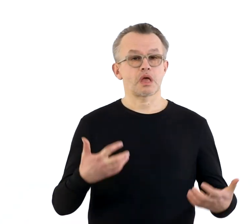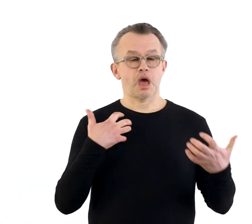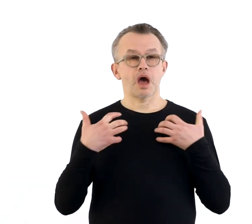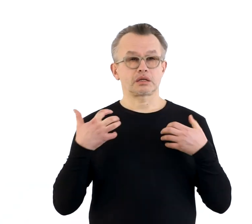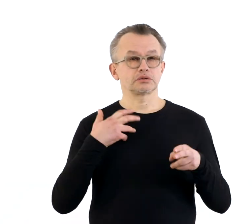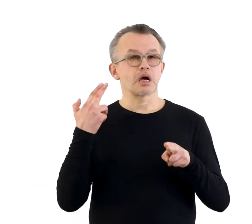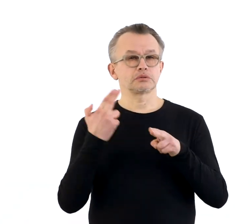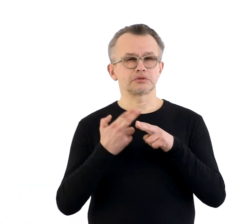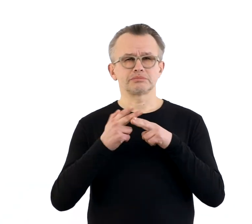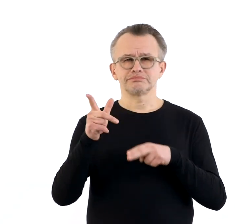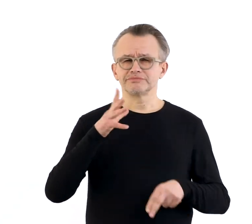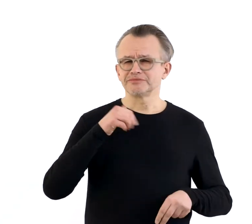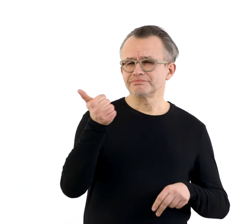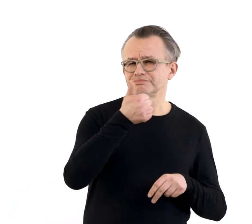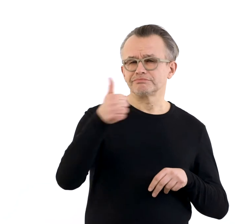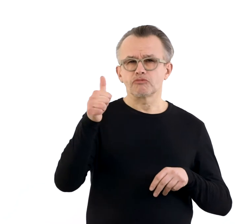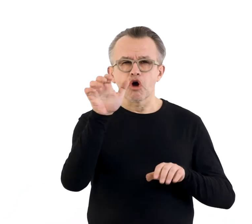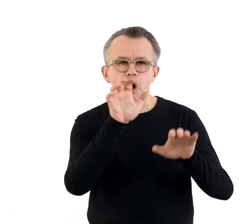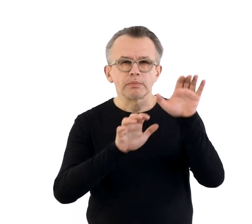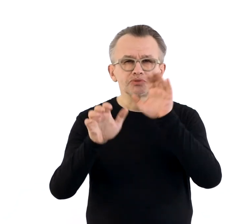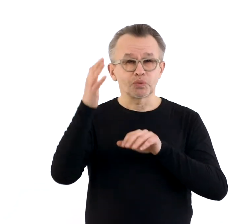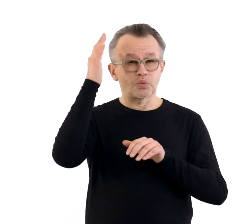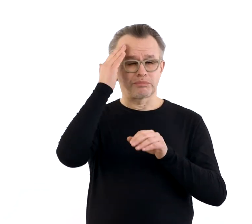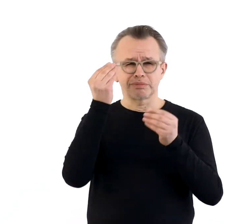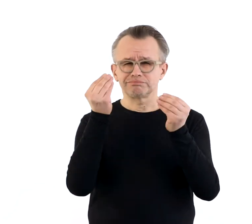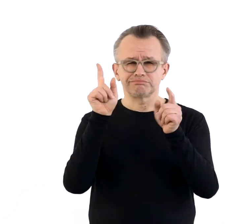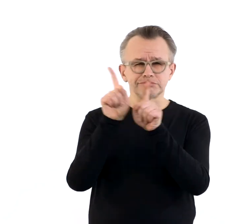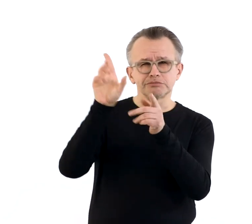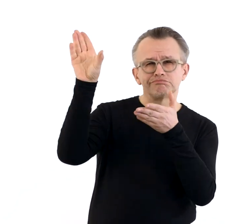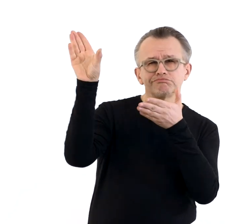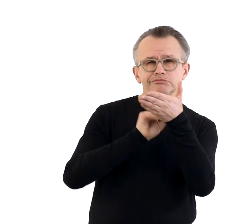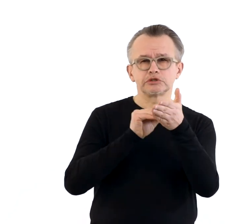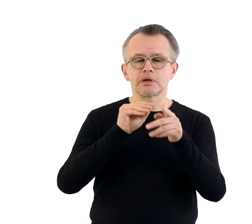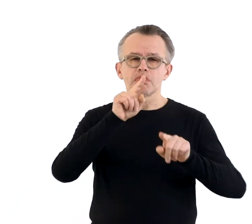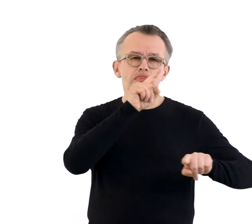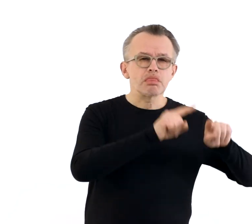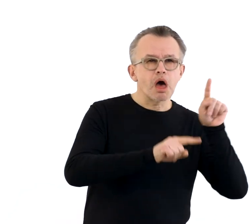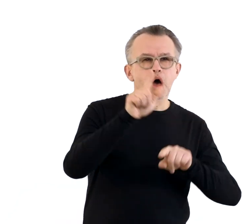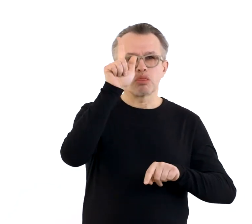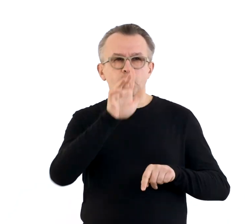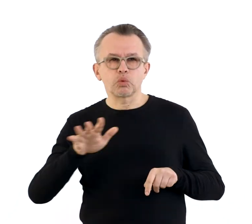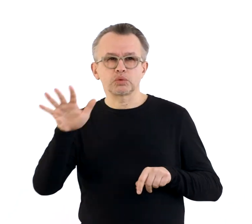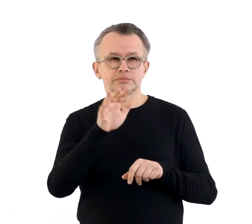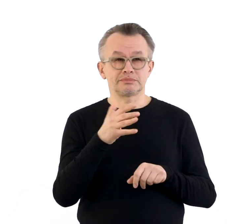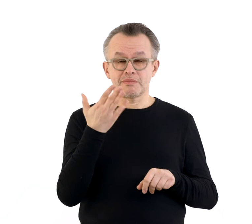Artyści rzymscy byli świetnymi obserwatorami umiejącymi wiernie odtworzyć naturę i ludzi.